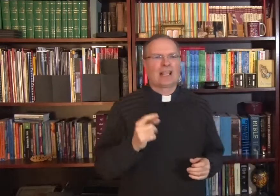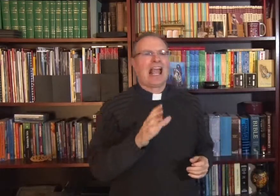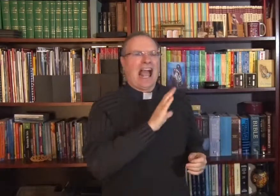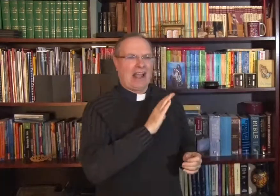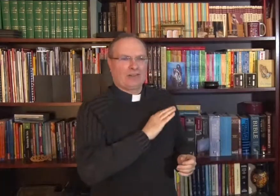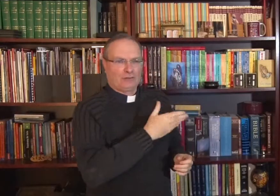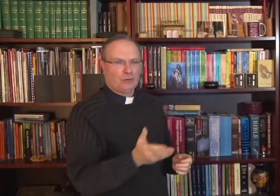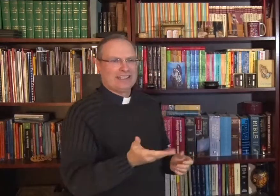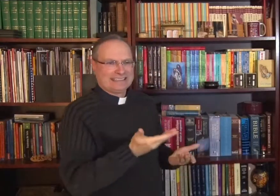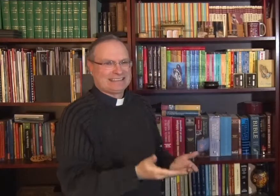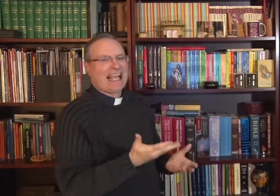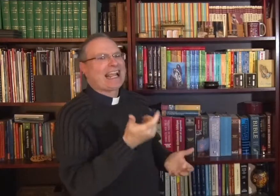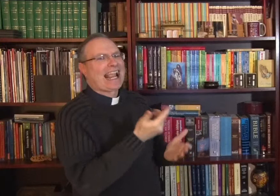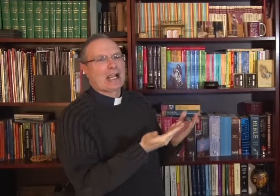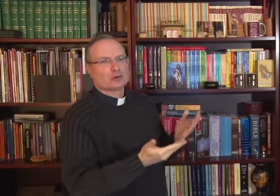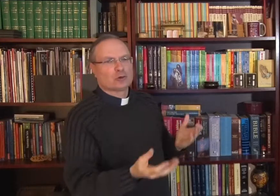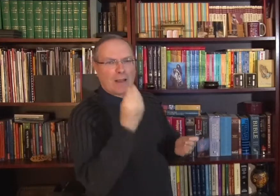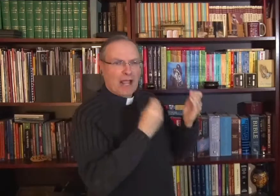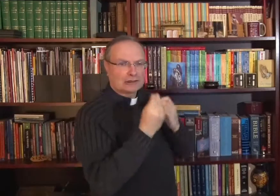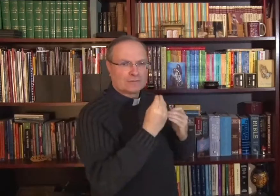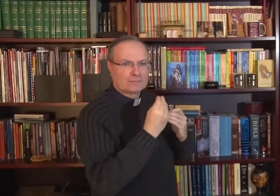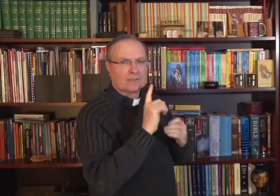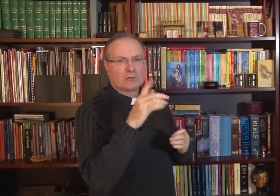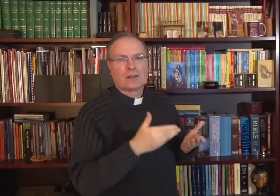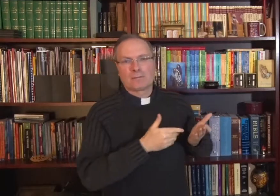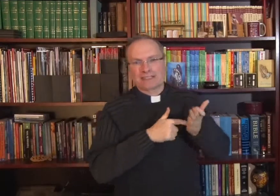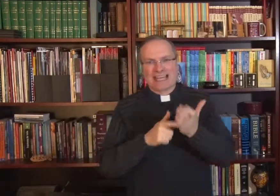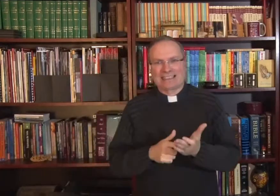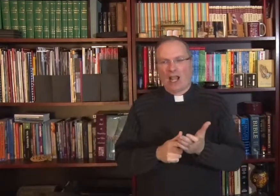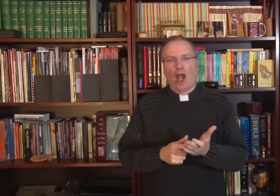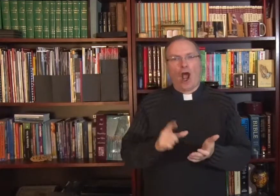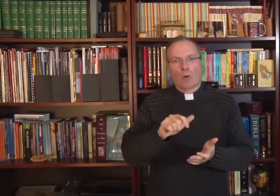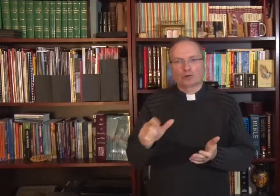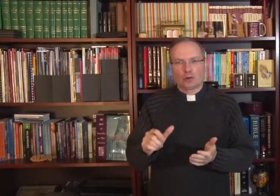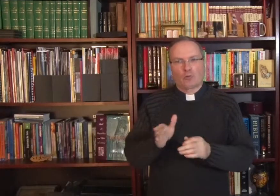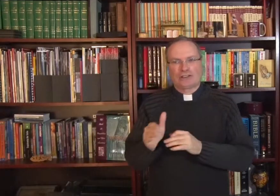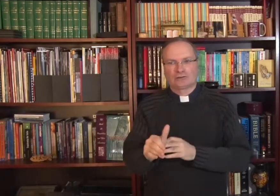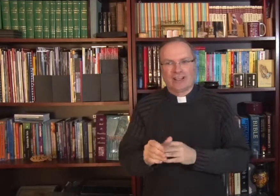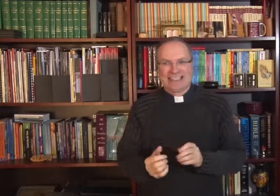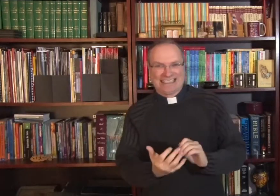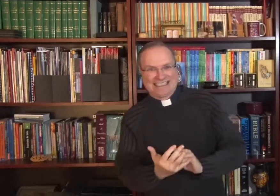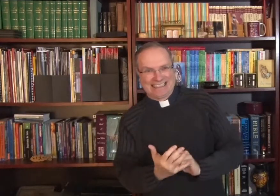«Avez-vous ici quelque chose à manger?» Ils lui présentèrent un morceau de poisson grillé